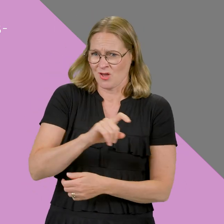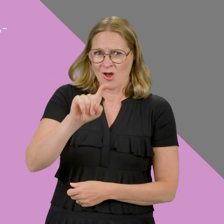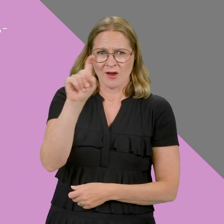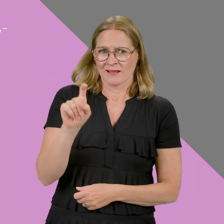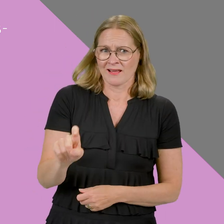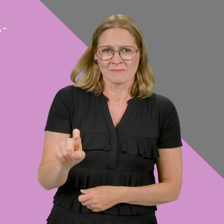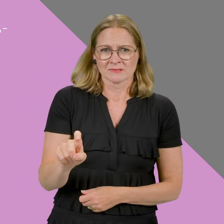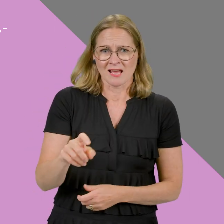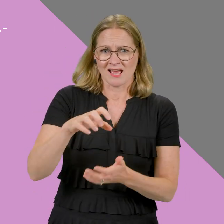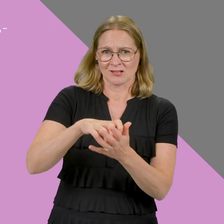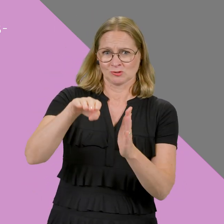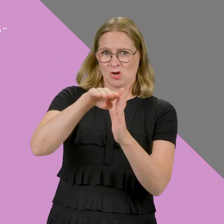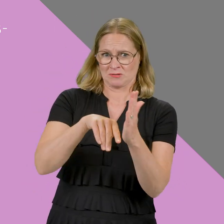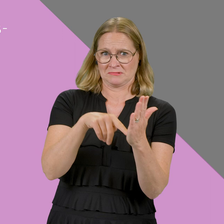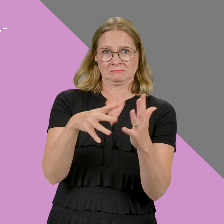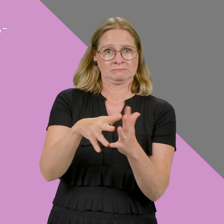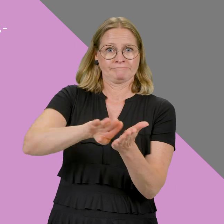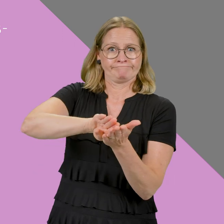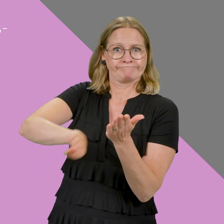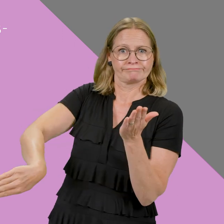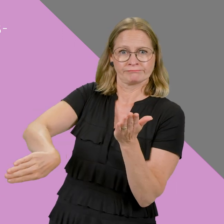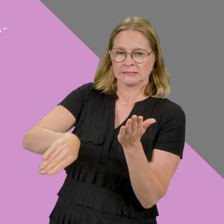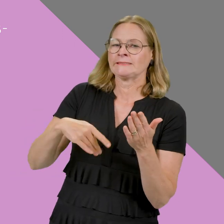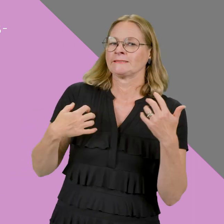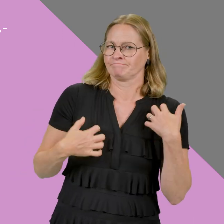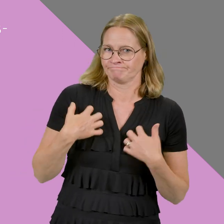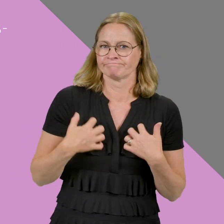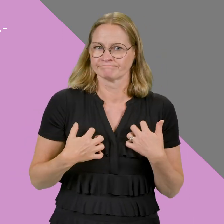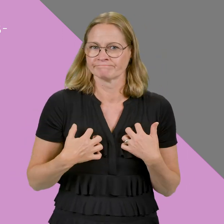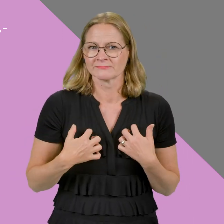ongelmien sivuuttamisesta hallitusohjelmassa, -